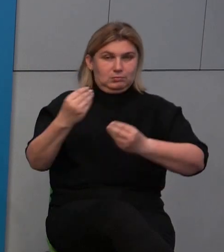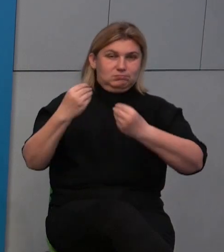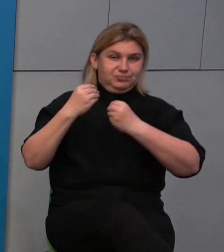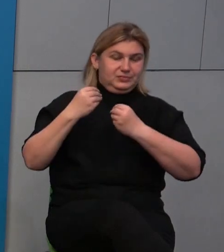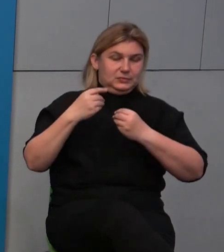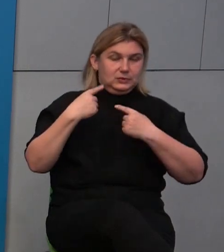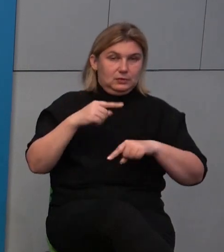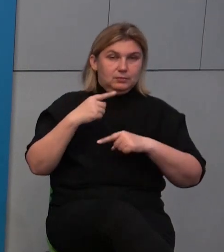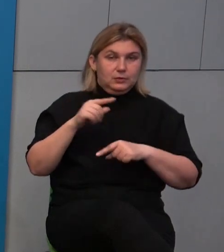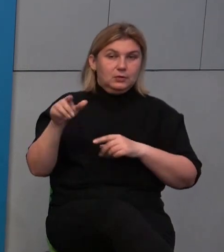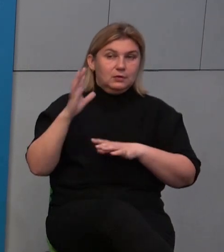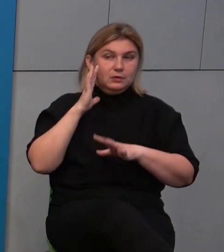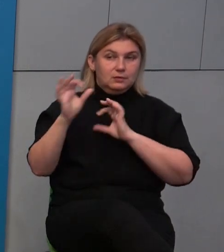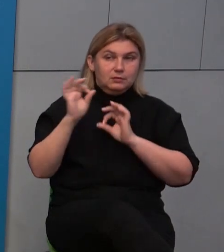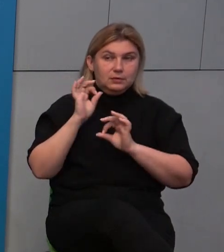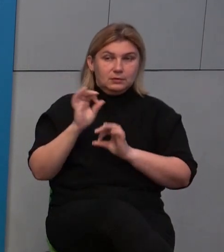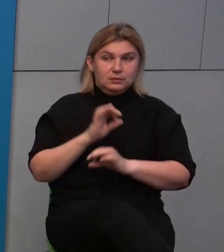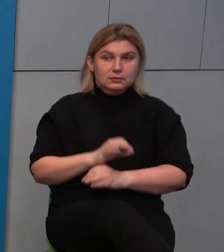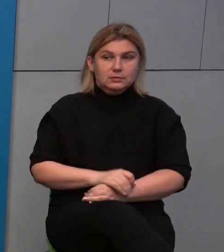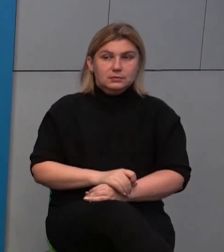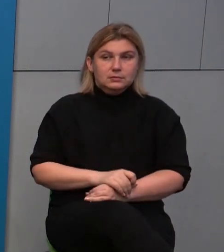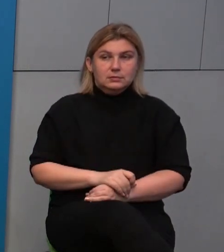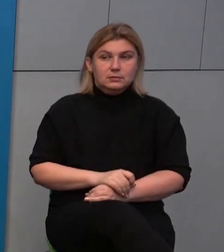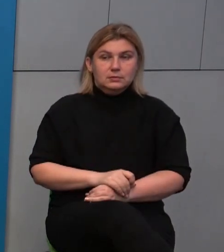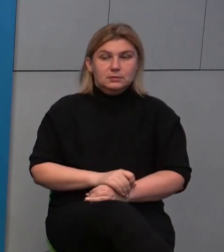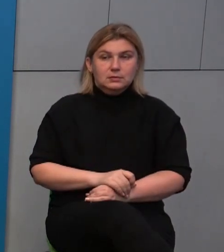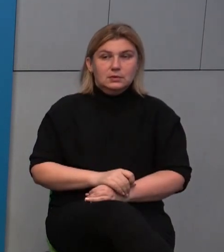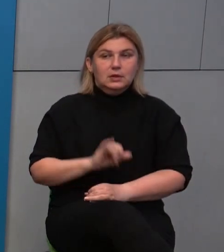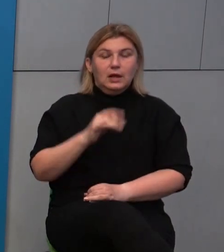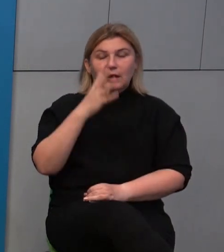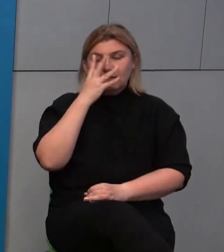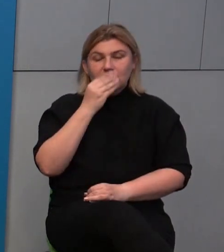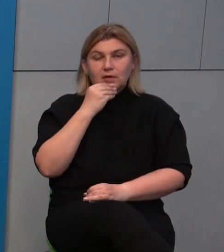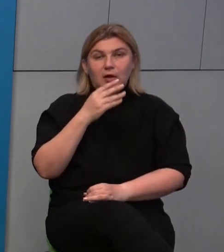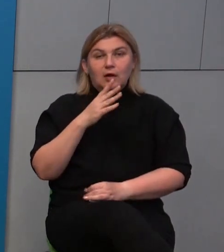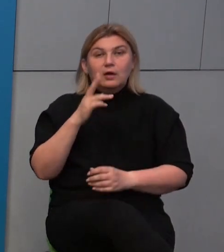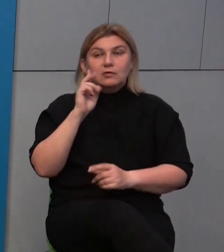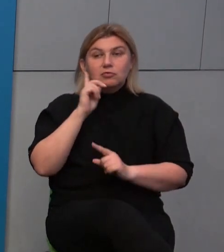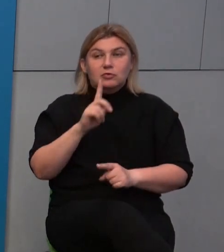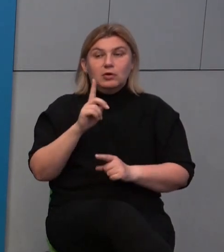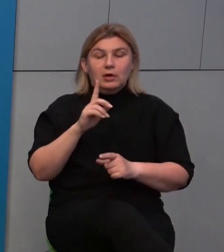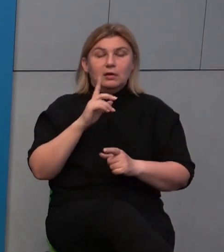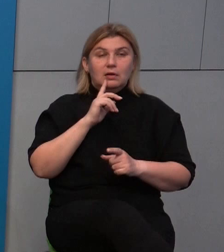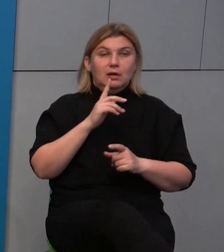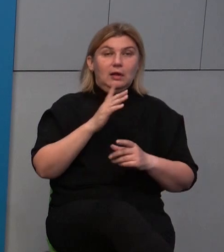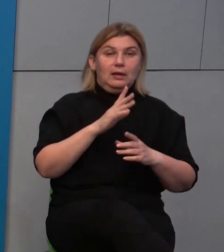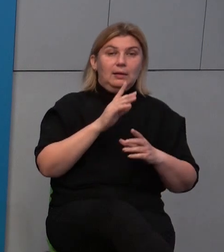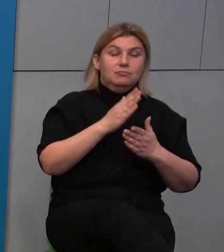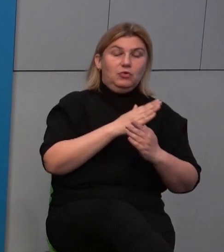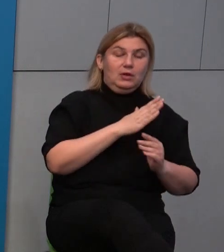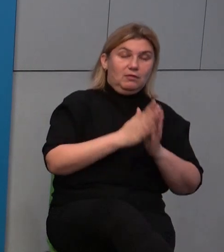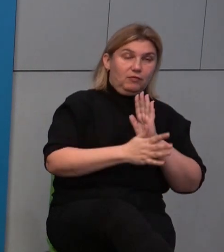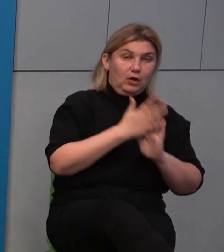Nie mieliśmy takich informacji o tym, jak wyglądała ta rzeczywistość przedwojenna czy dwudziestolecia międzywojennego, czy to w Warszawie,